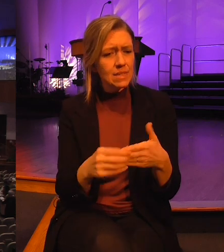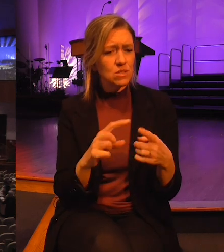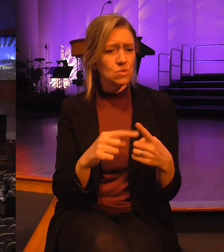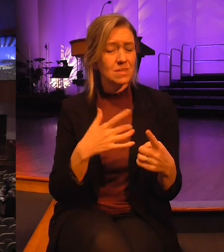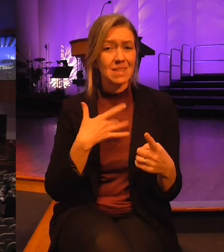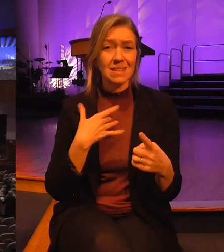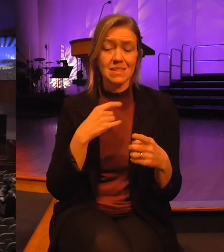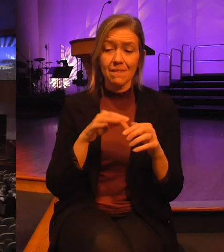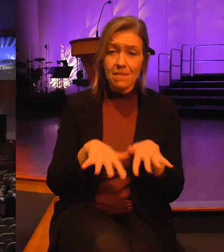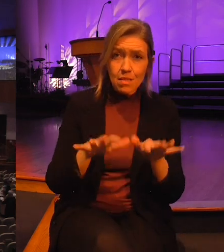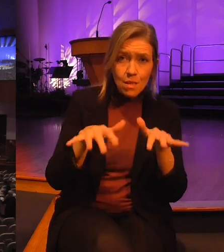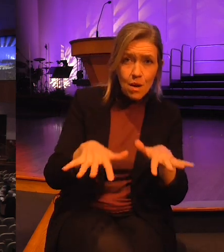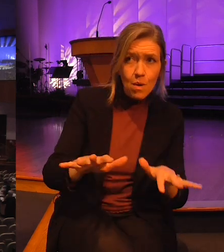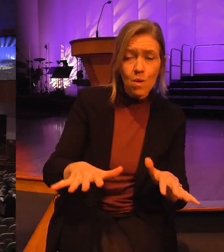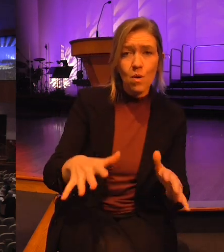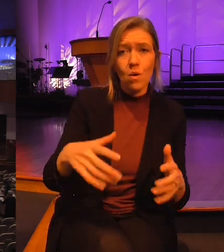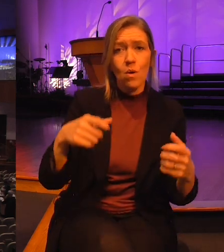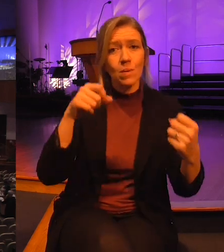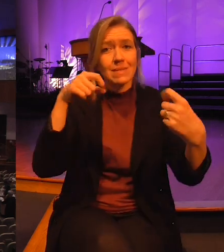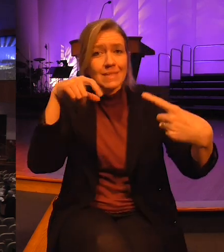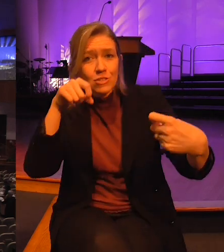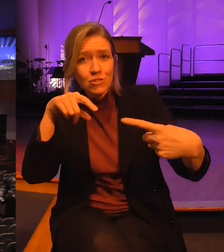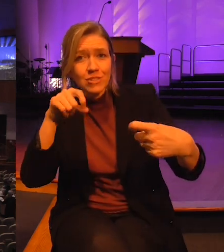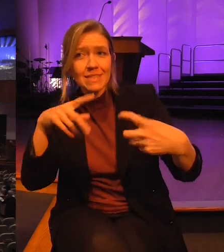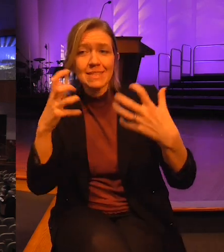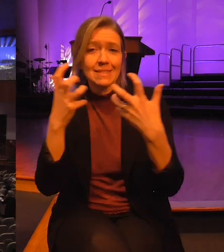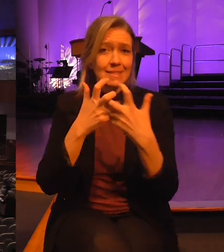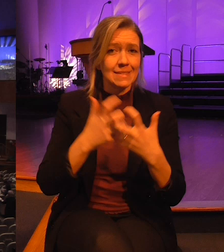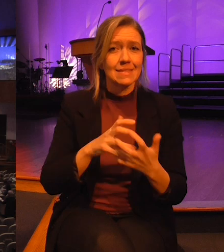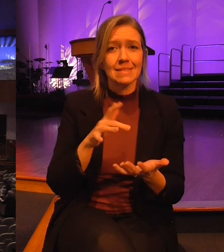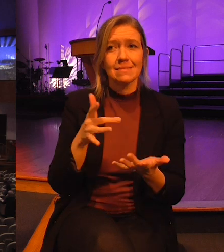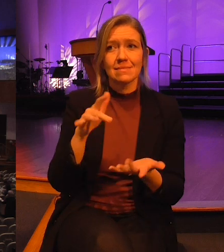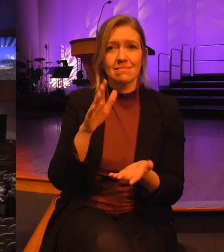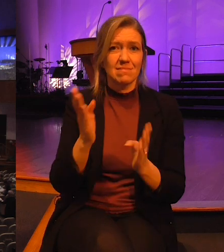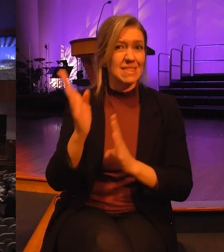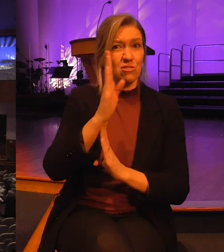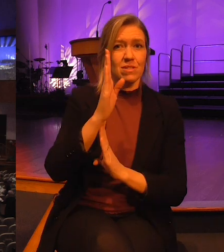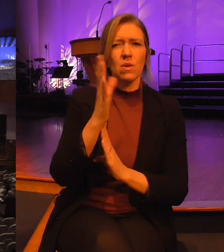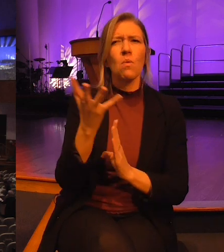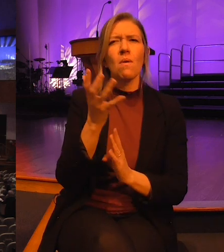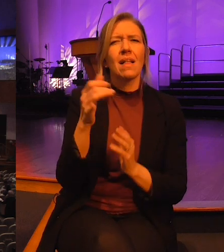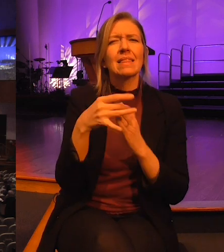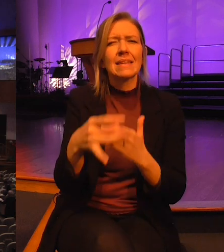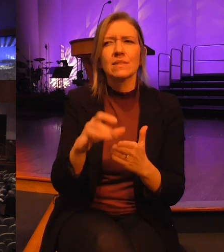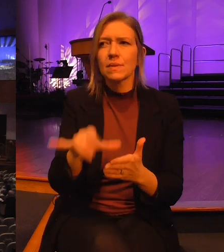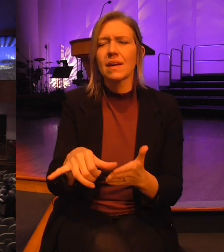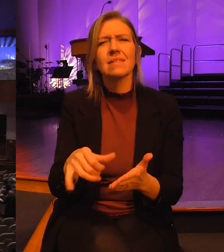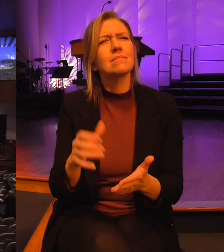sincronicidad, ¿no solían tener Crepúsculos en maratones el día de Año Nuevo